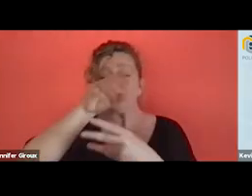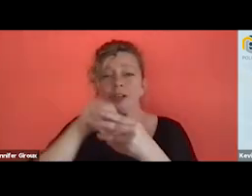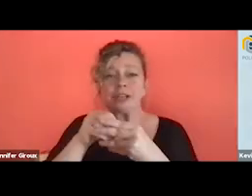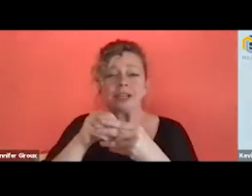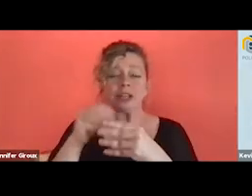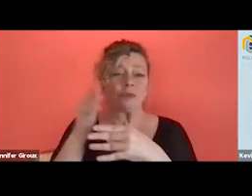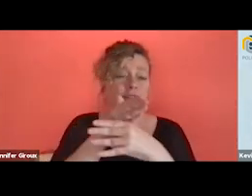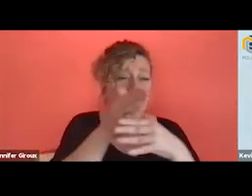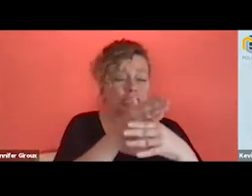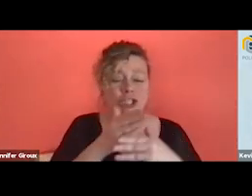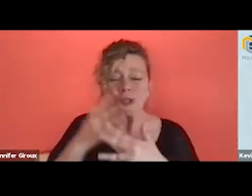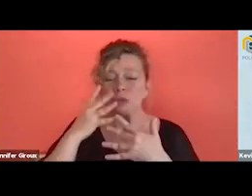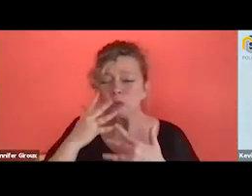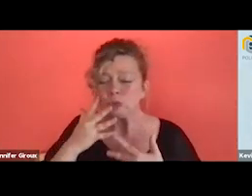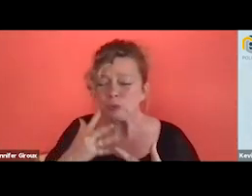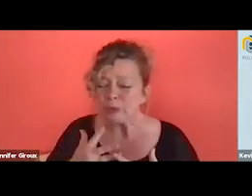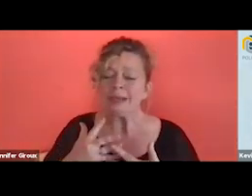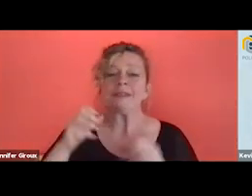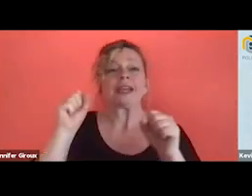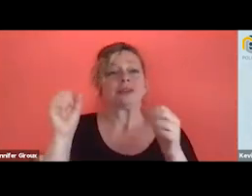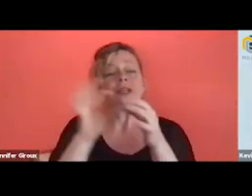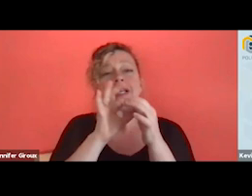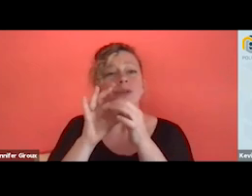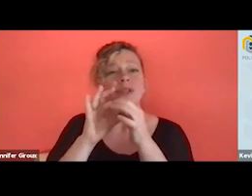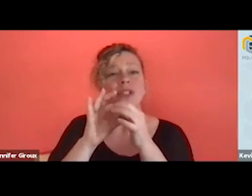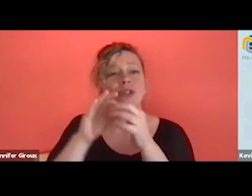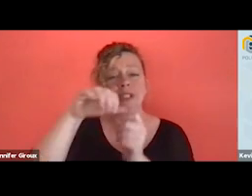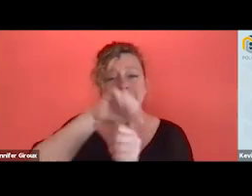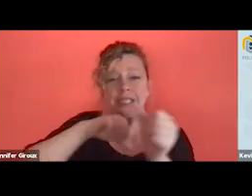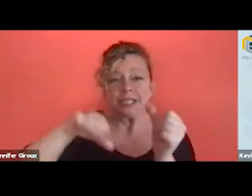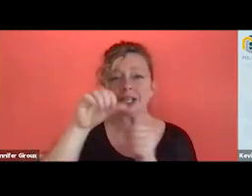y podemos relacionarnos con otro como nunca antes. ¿Y cómo hemos reaccionado ante ese dolor?